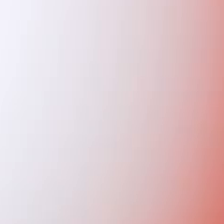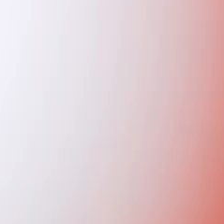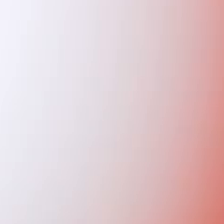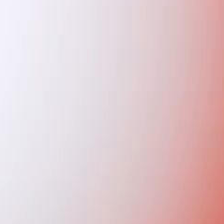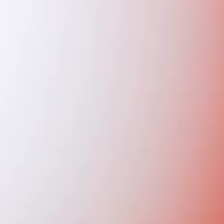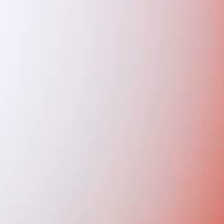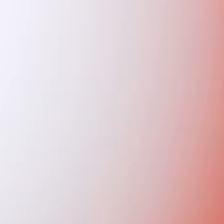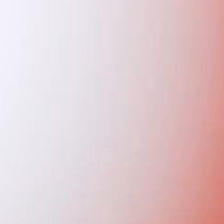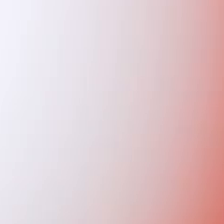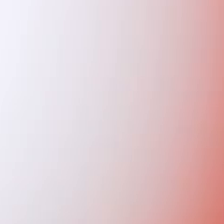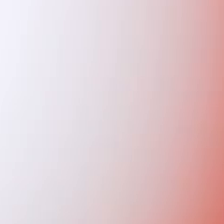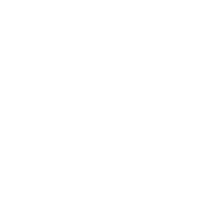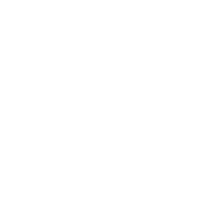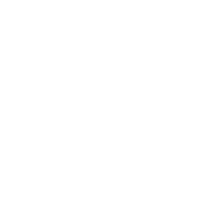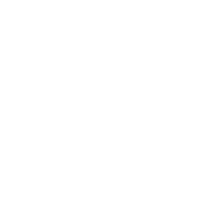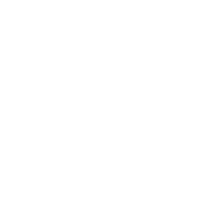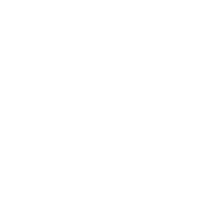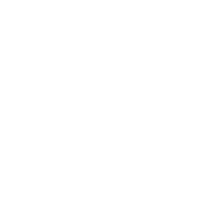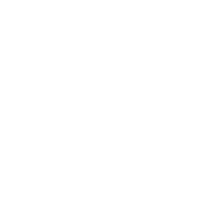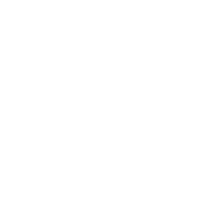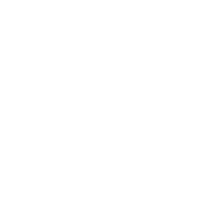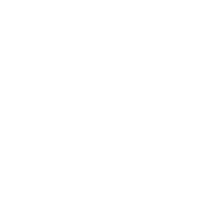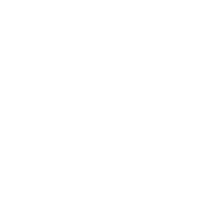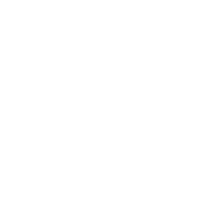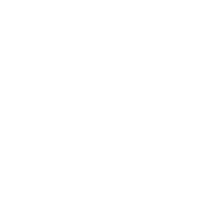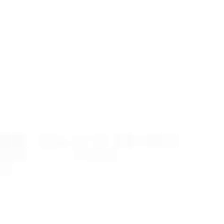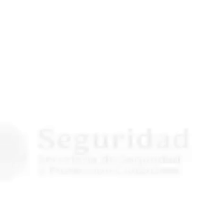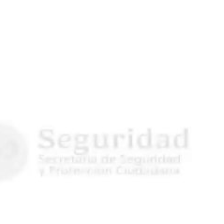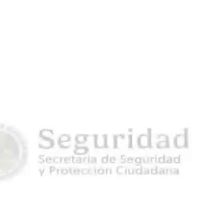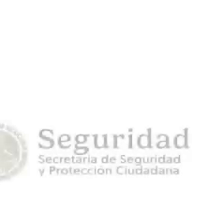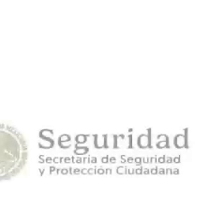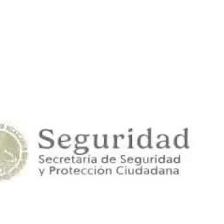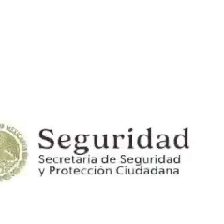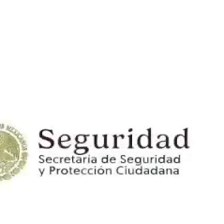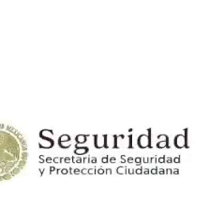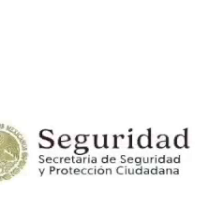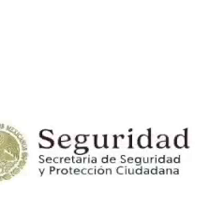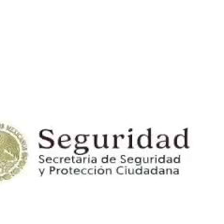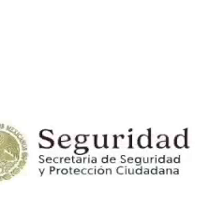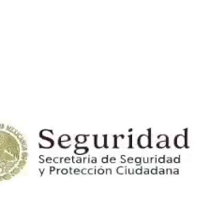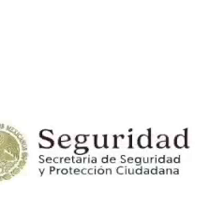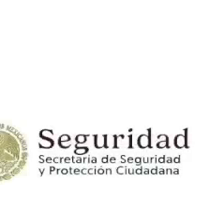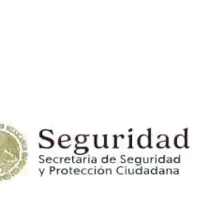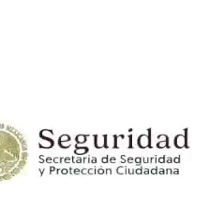continuar con la transformación de México gobierno de México segundo piso de la cuarta